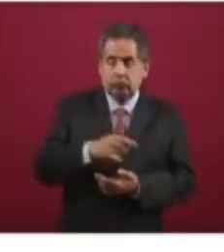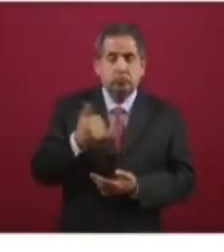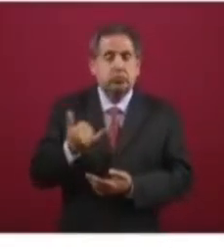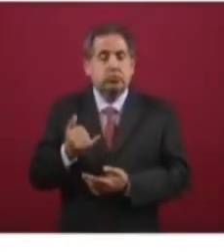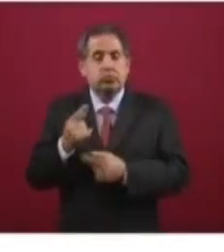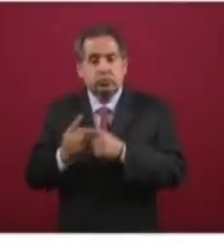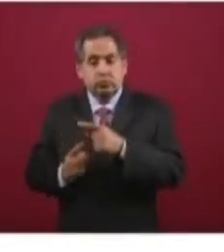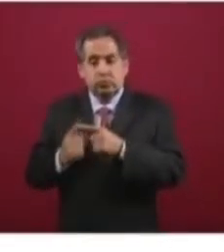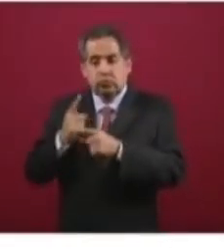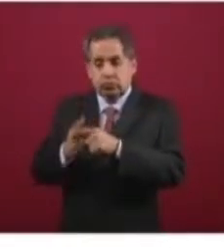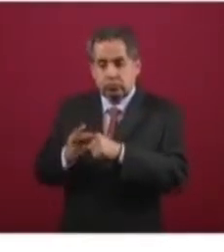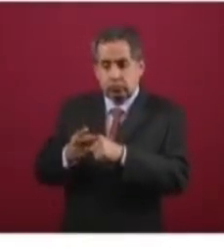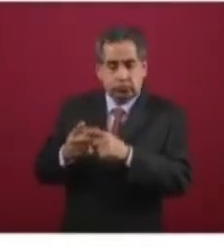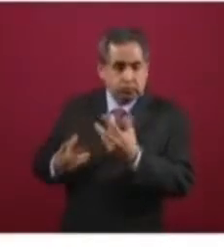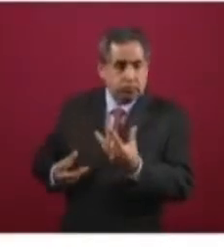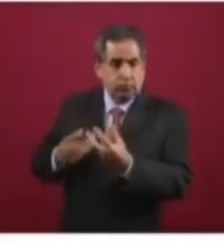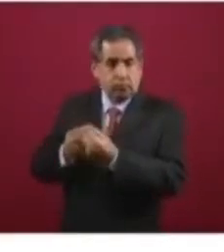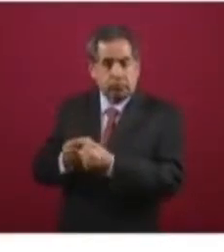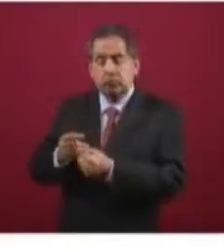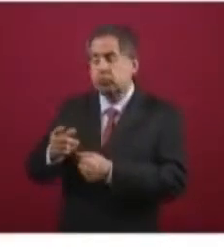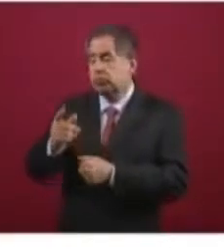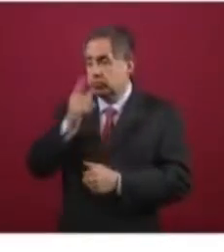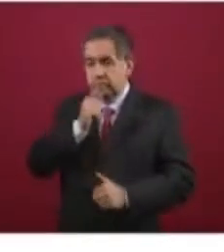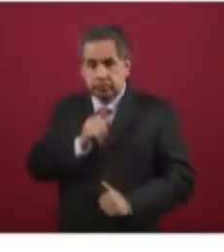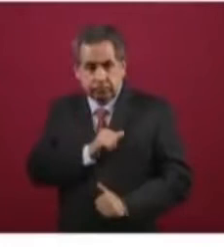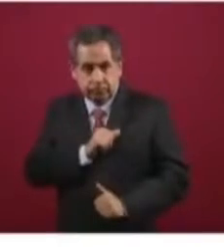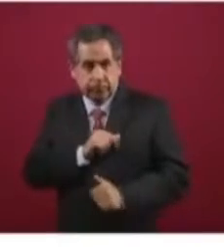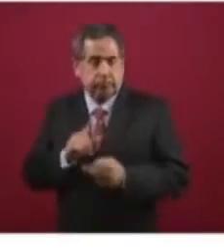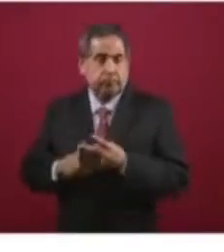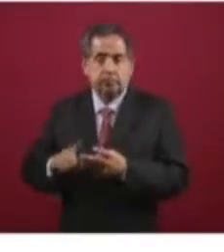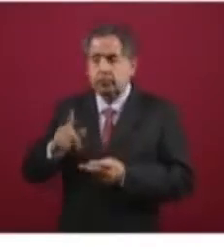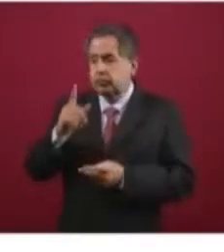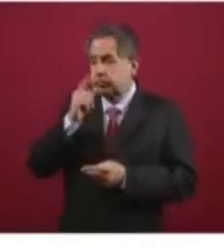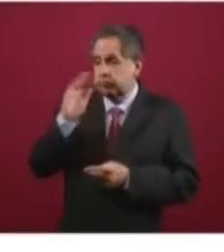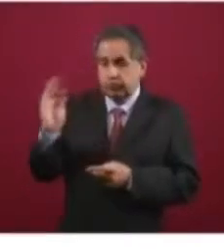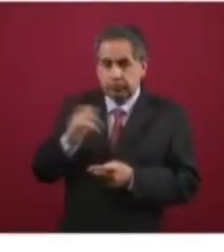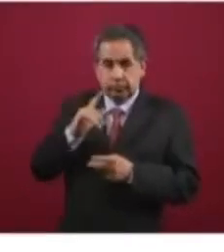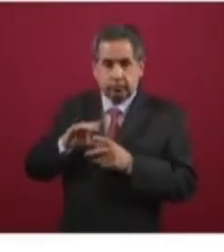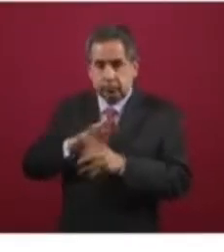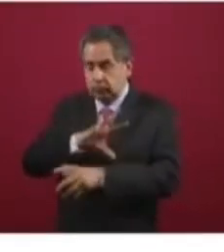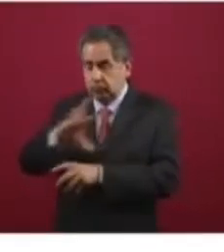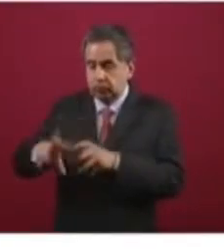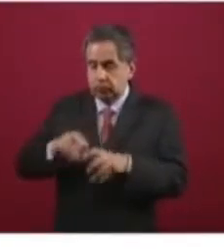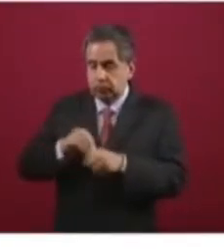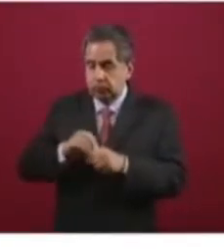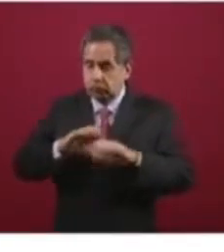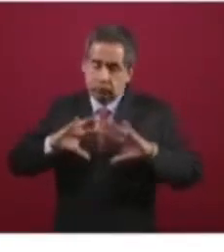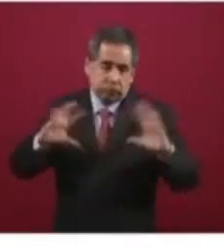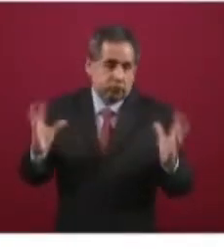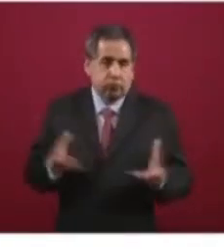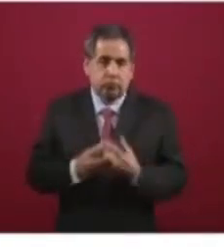añadimos el despliegue permanente de Sedena, Semar y Policía Federal, el total es de 10